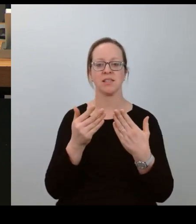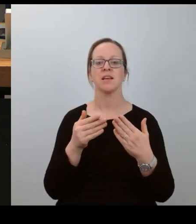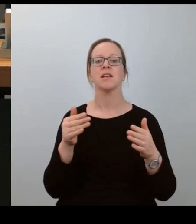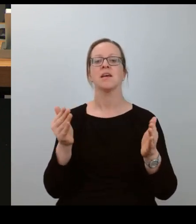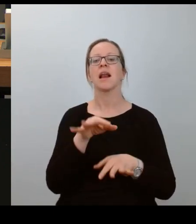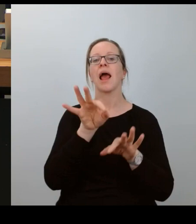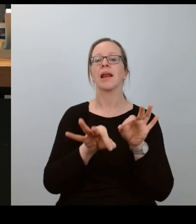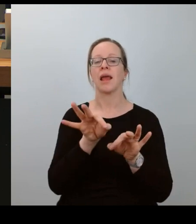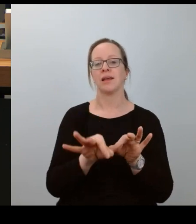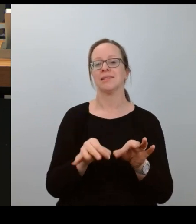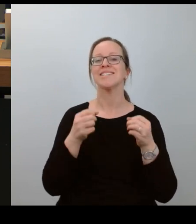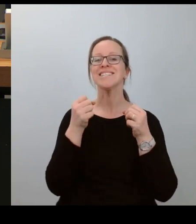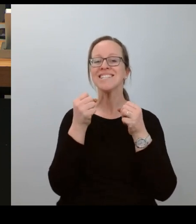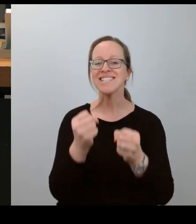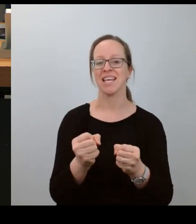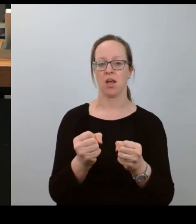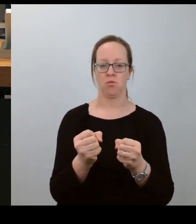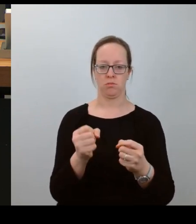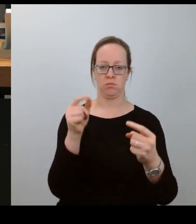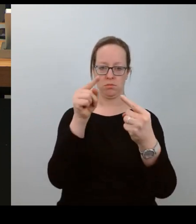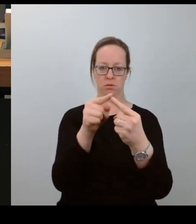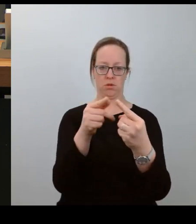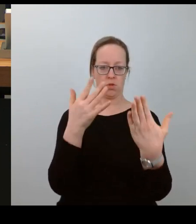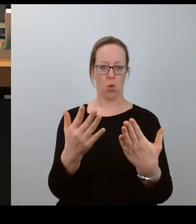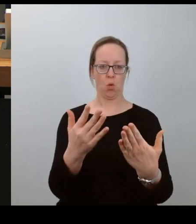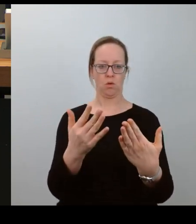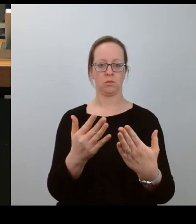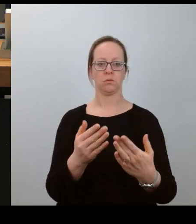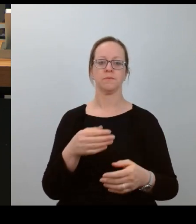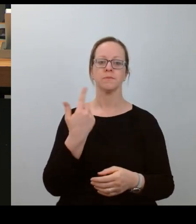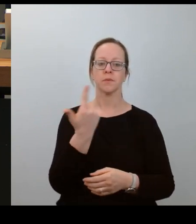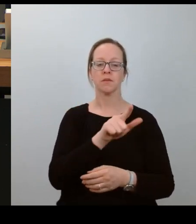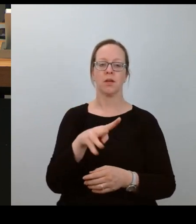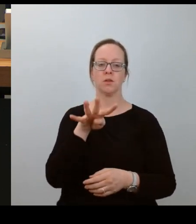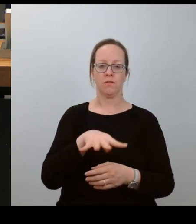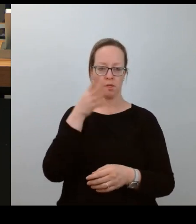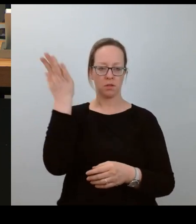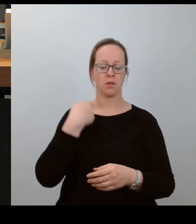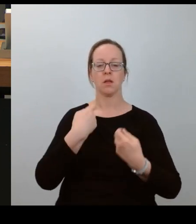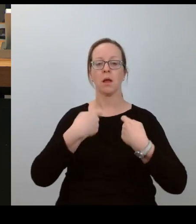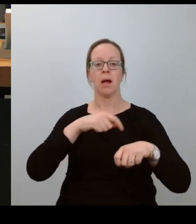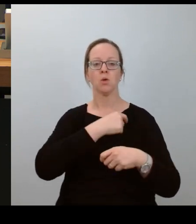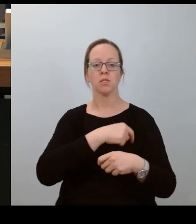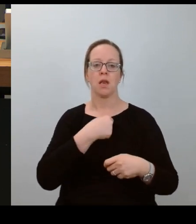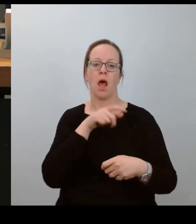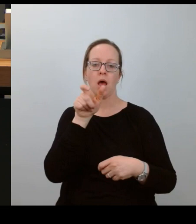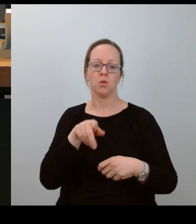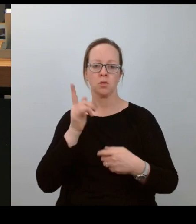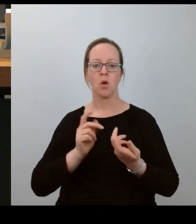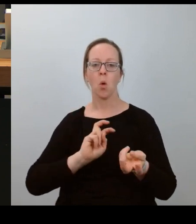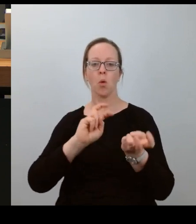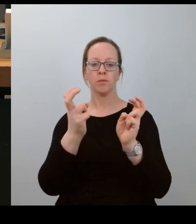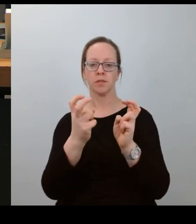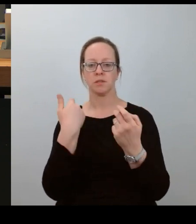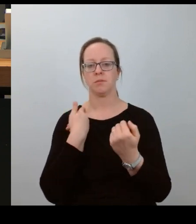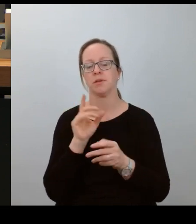Zuständigkeit übernommen hat, dass auch jahrelang nichts geschah und ehrlicherweise das, was die Koalition jetzt vorgelegt hat, als Prüfauftrag,